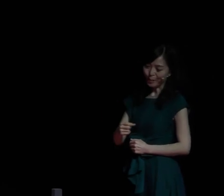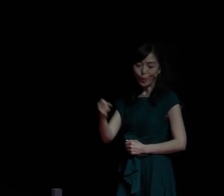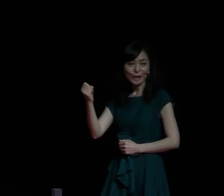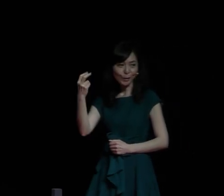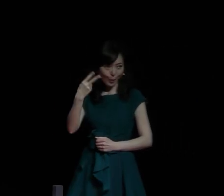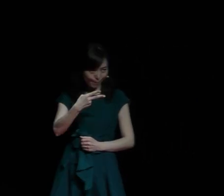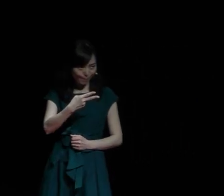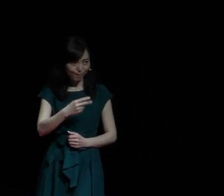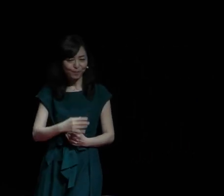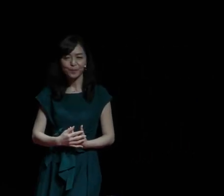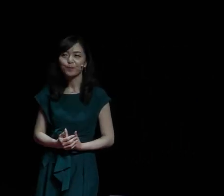Nunca más.